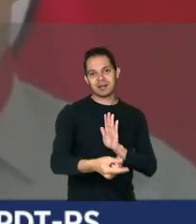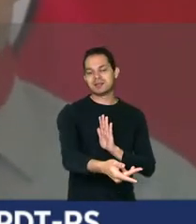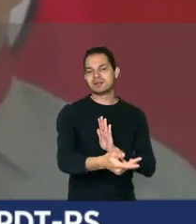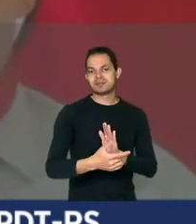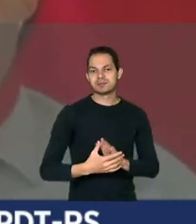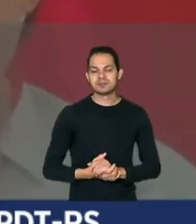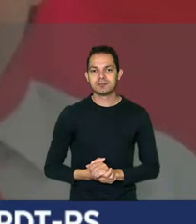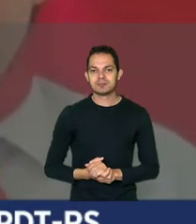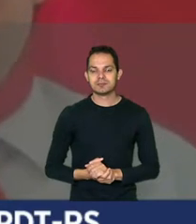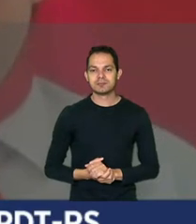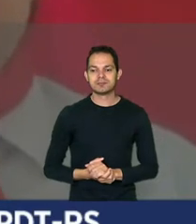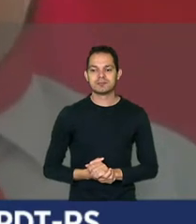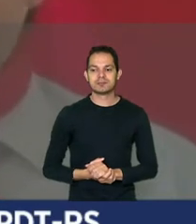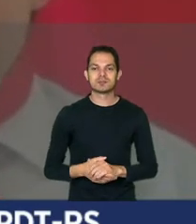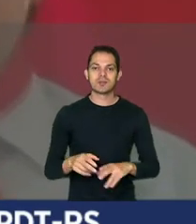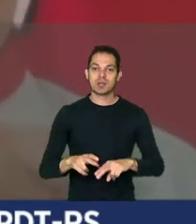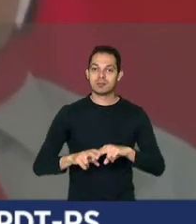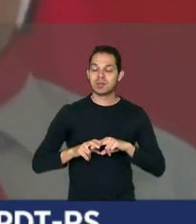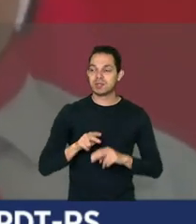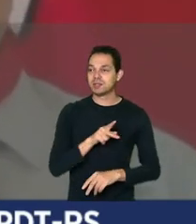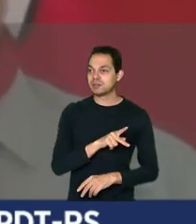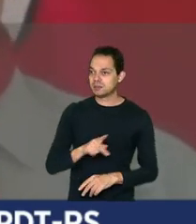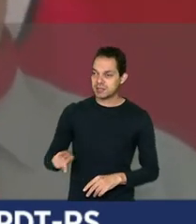DEFICIÊNCIA É DEFINITIVA. POR CONTA DISSO, PRESIDENTE, PELA APROVAÇÃO DO NOSSO